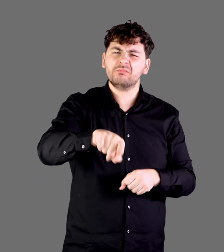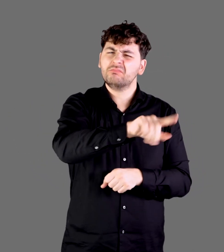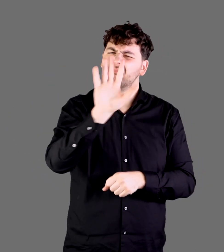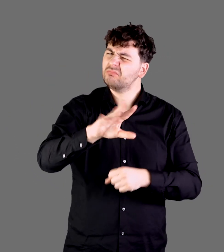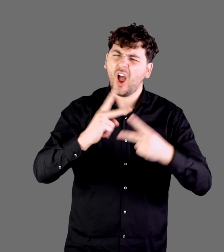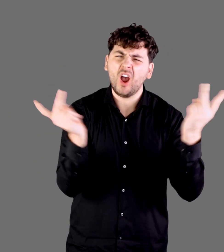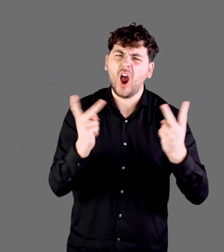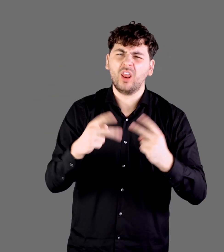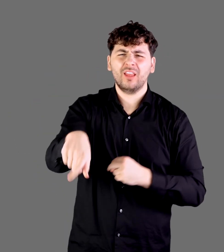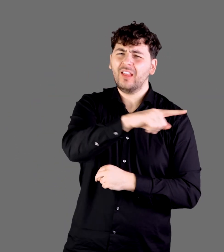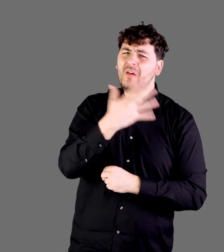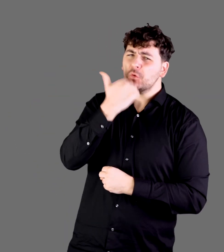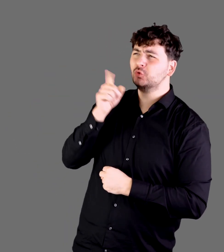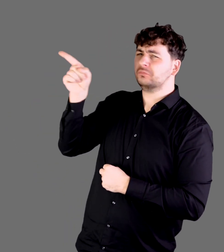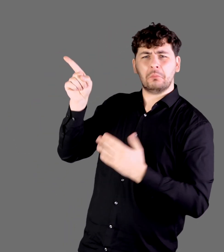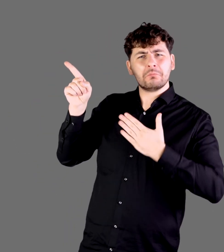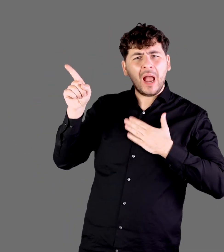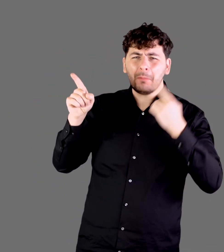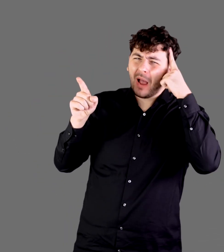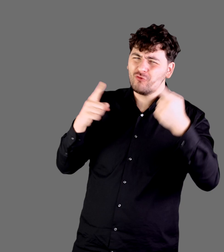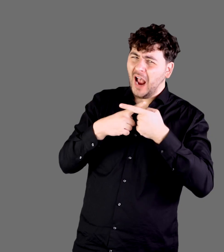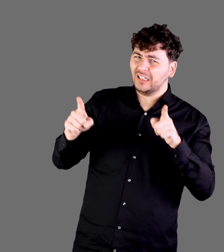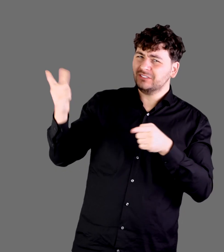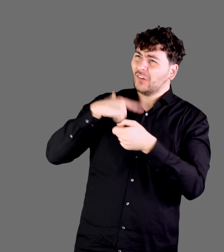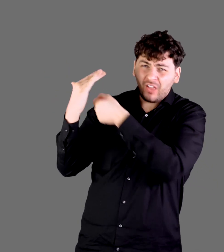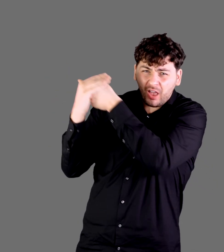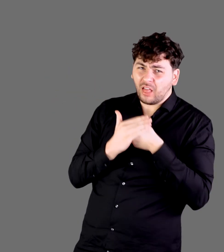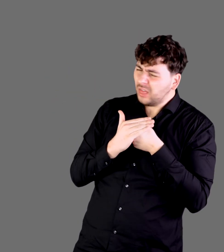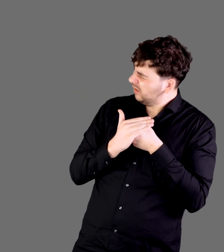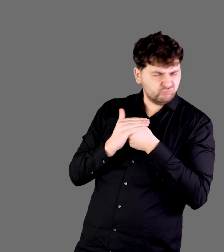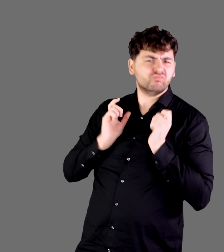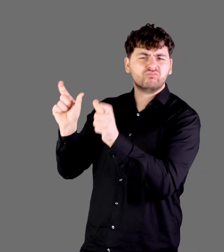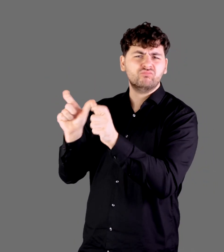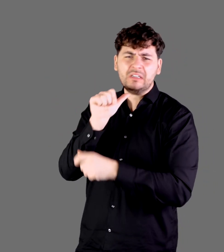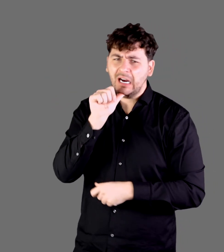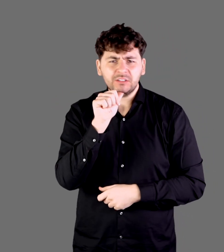nicht länger bereit, die Unterdrückung abweichender Meinungen